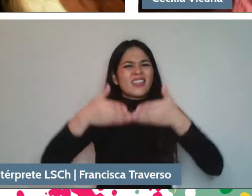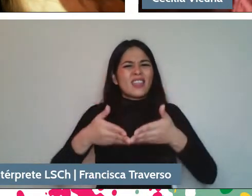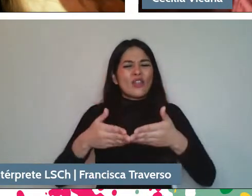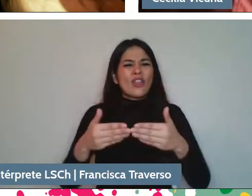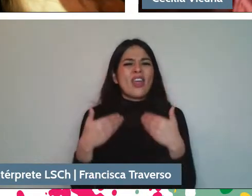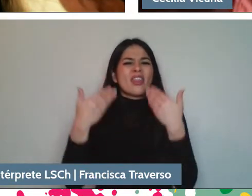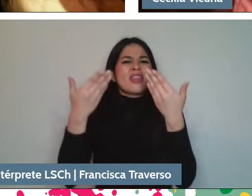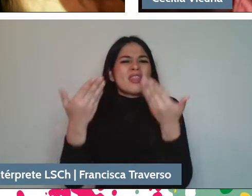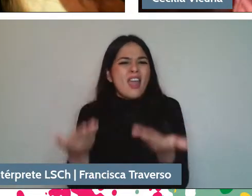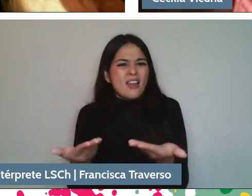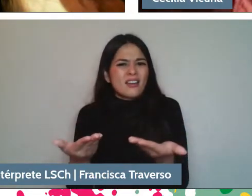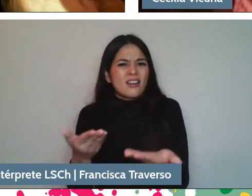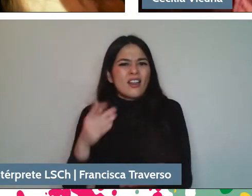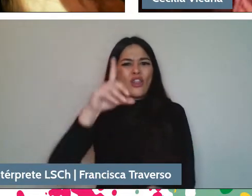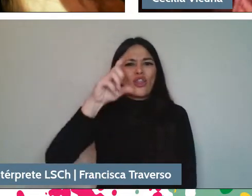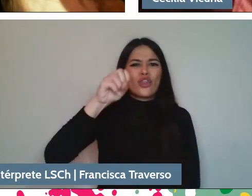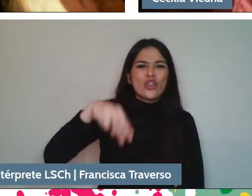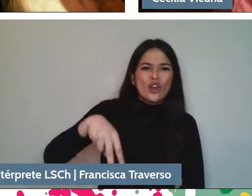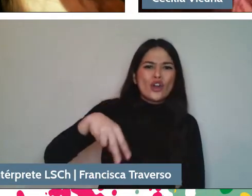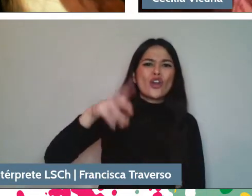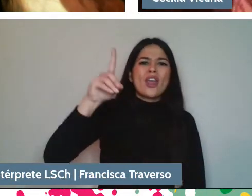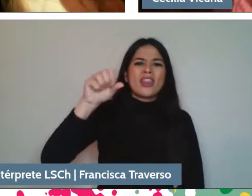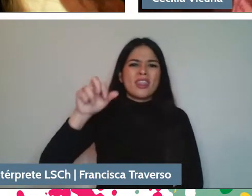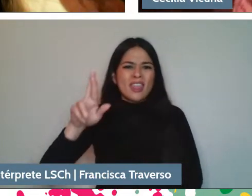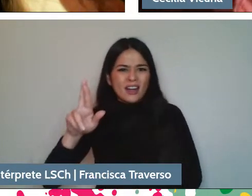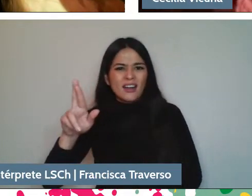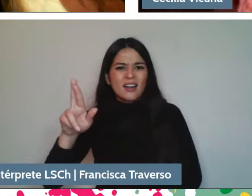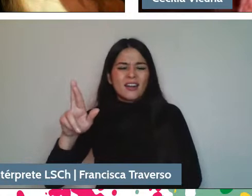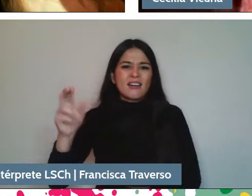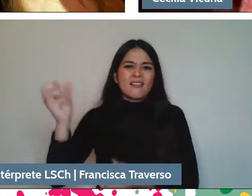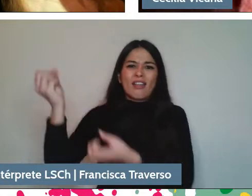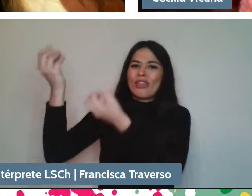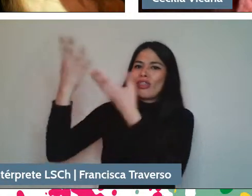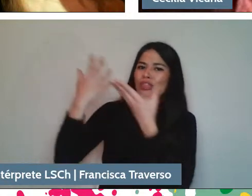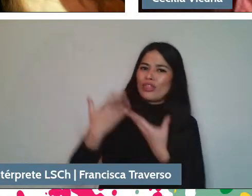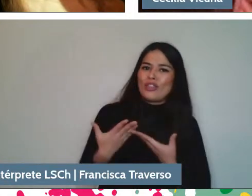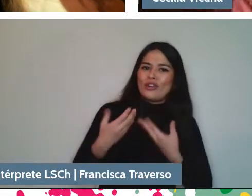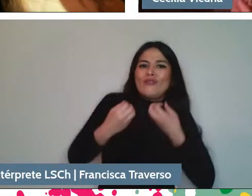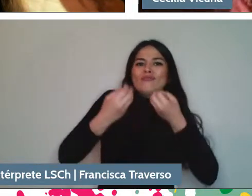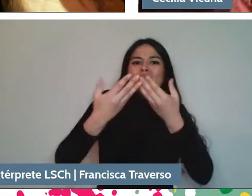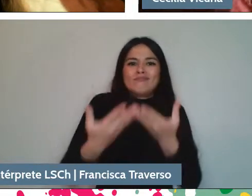Ese es el sabor y la orientación más grande de la resistencia